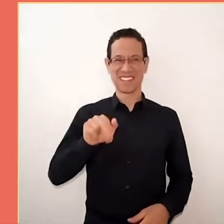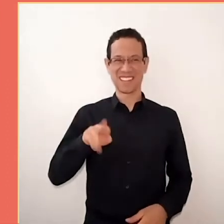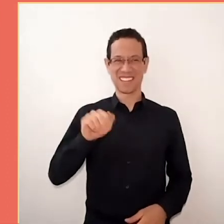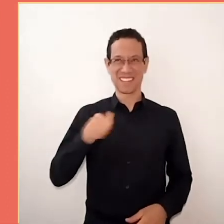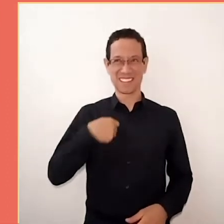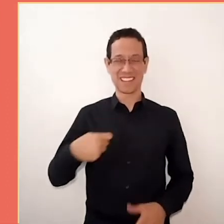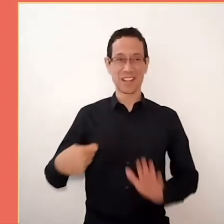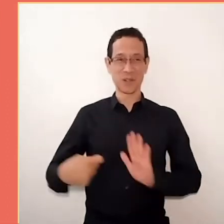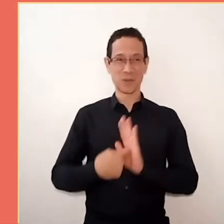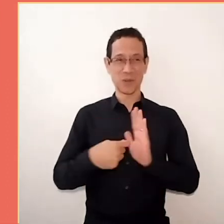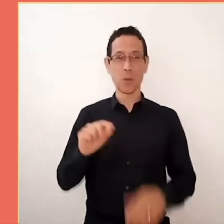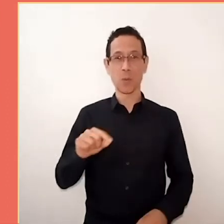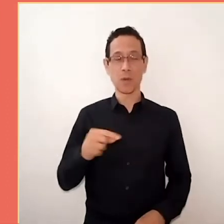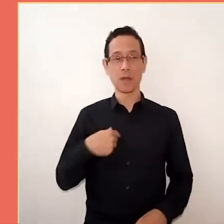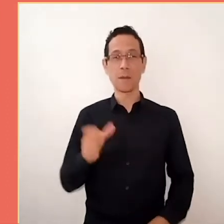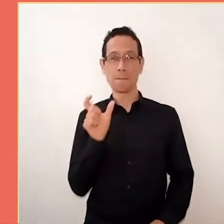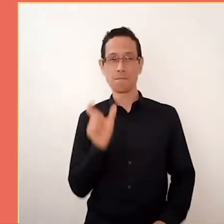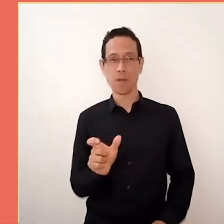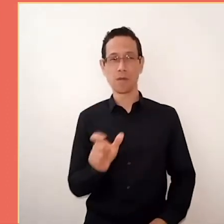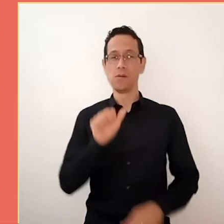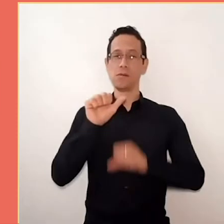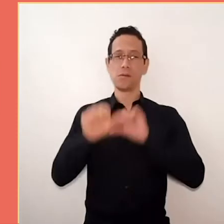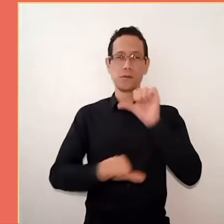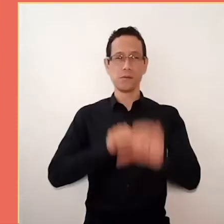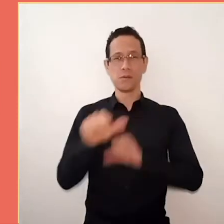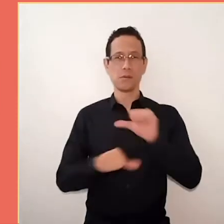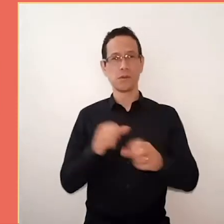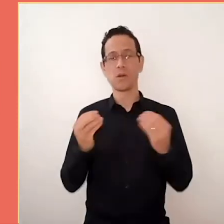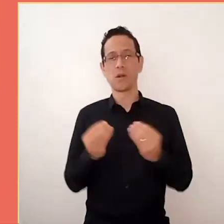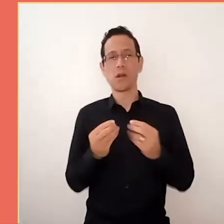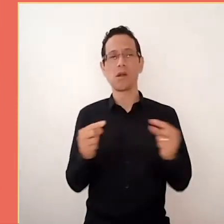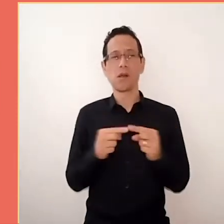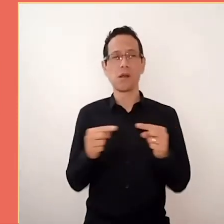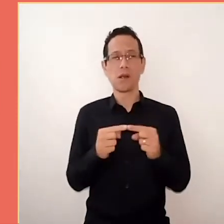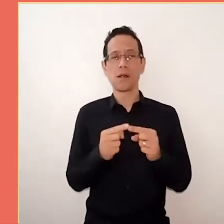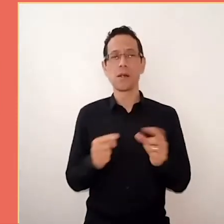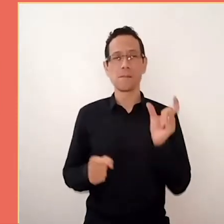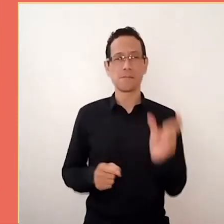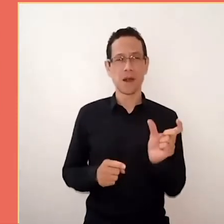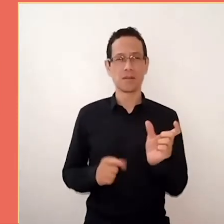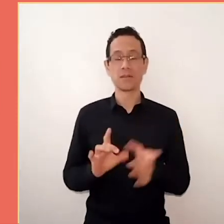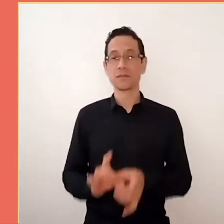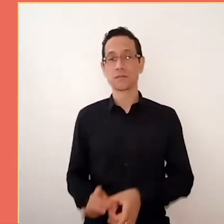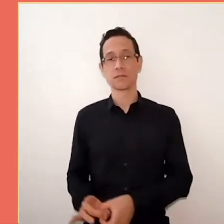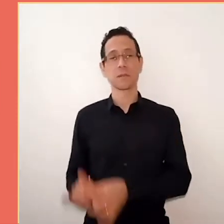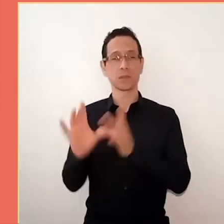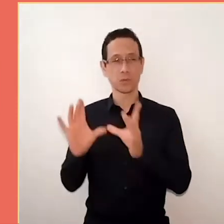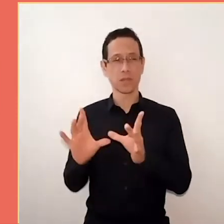a palavra transformadora pra mim ela vem muito associada à palavra libertadora, uma educação que liberta.